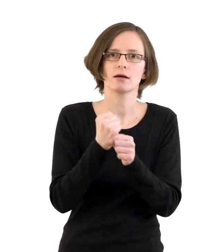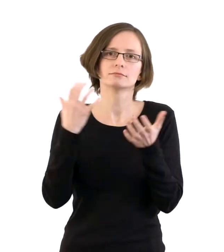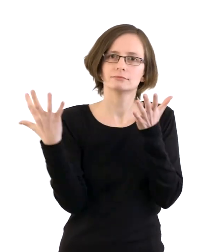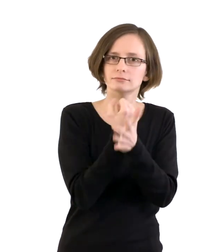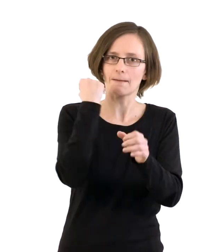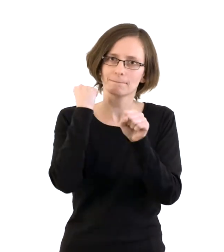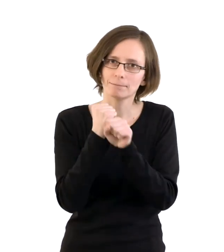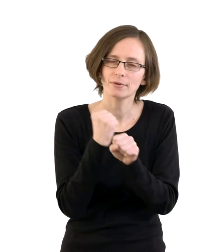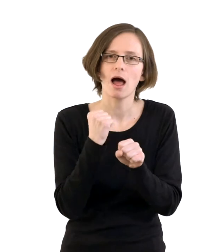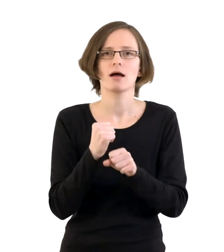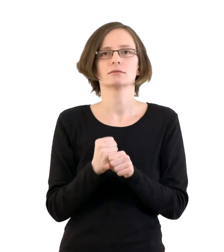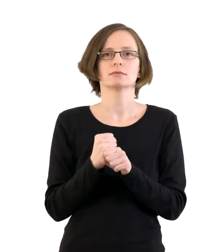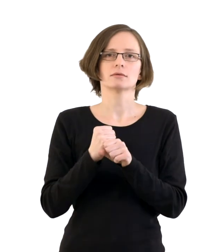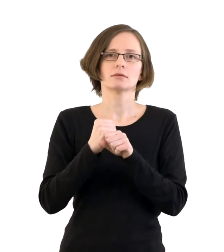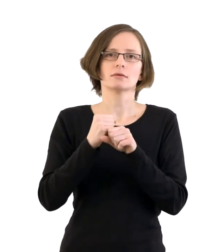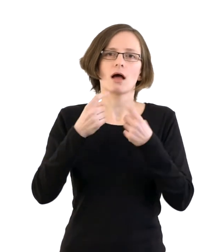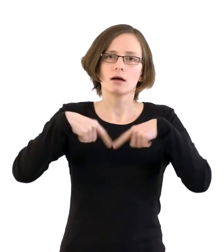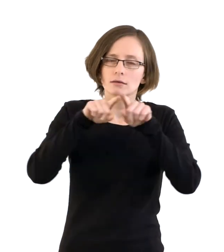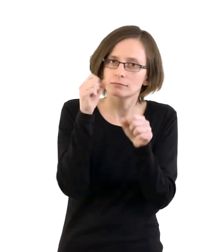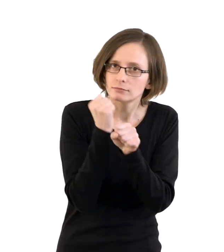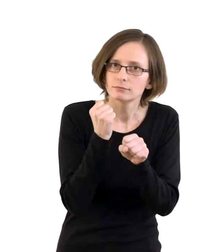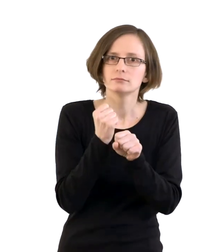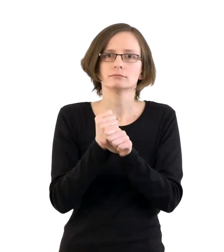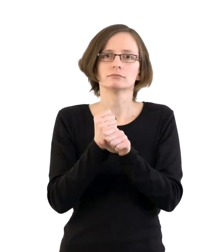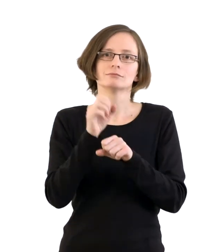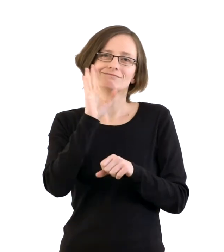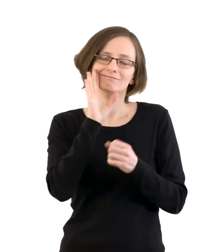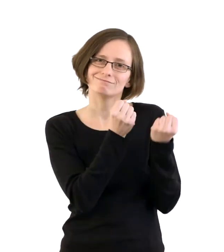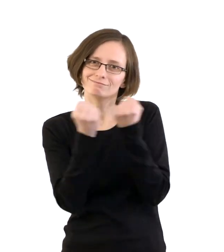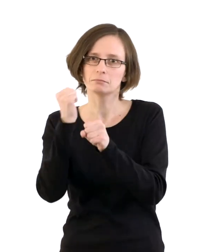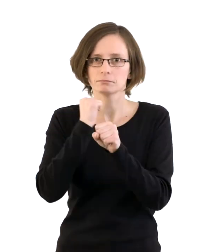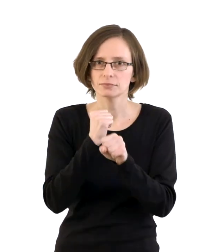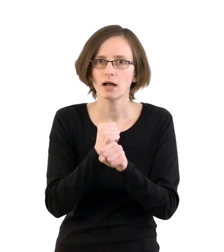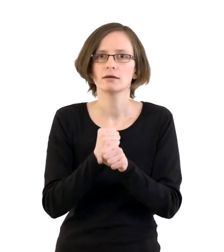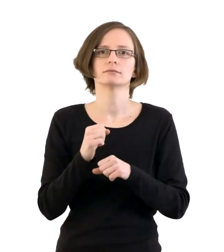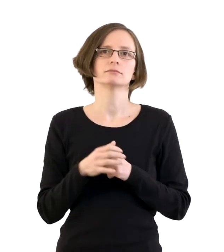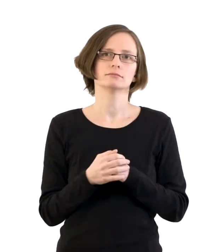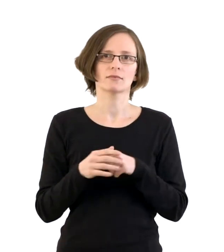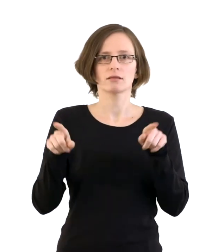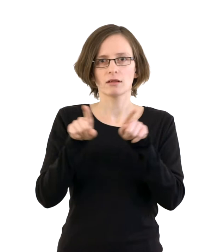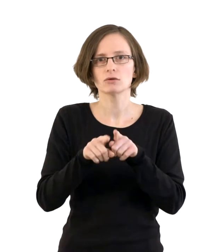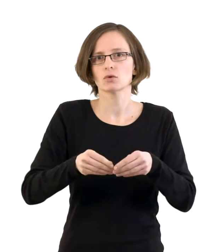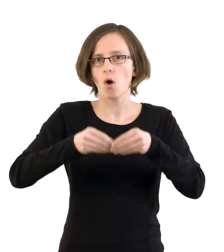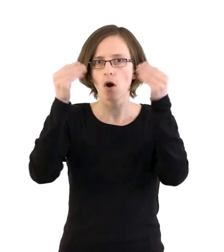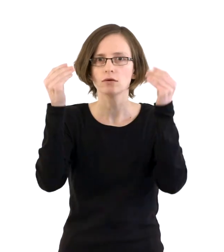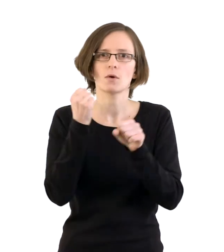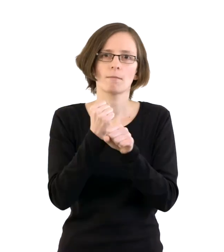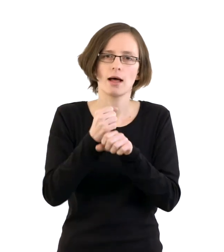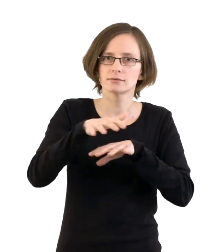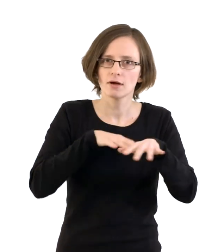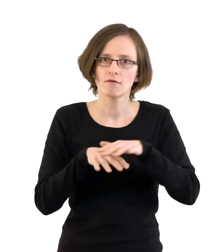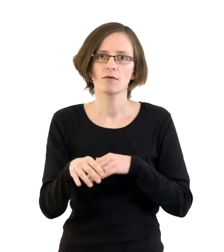jej zdobycia, podjęcia i utrzymania, a także rozwoju kariery zawodowej.